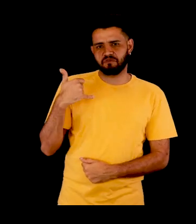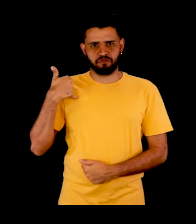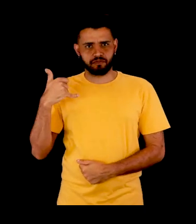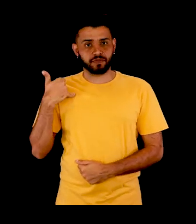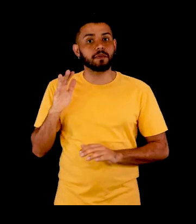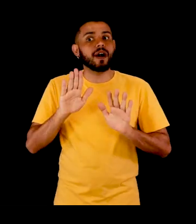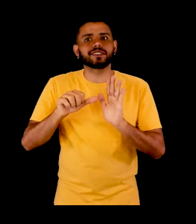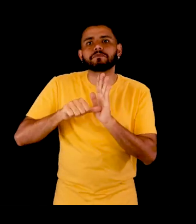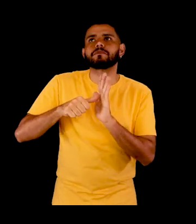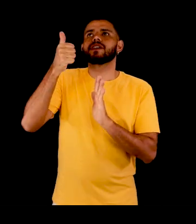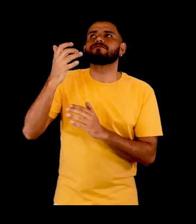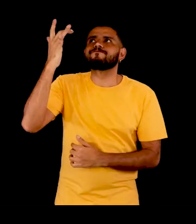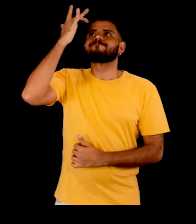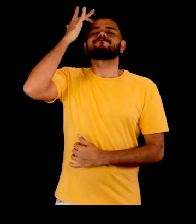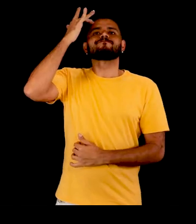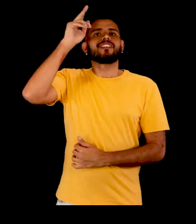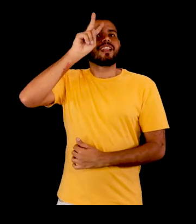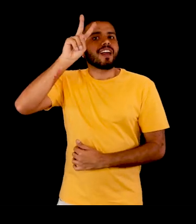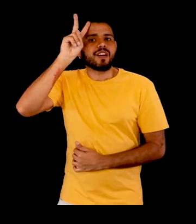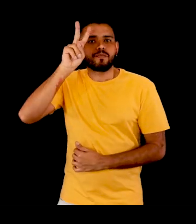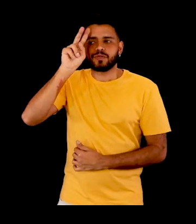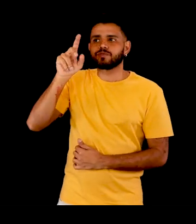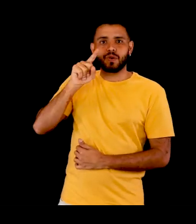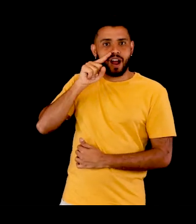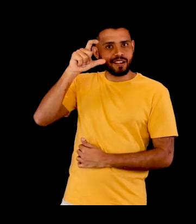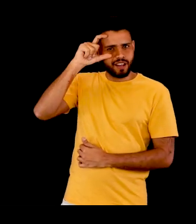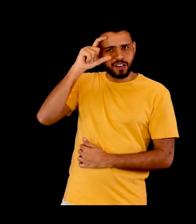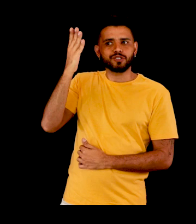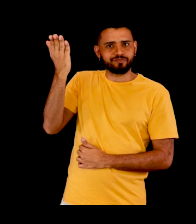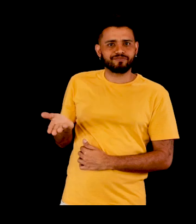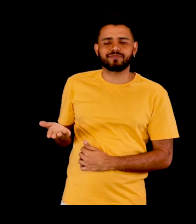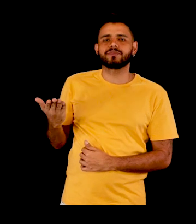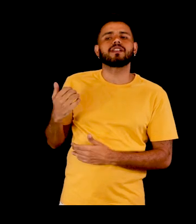Mas é a primeira lembrança que tenho dele me levando a um lugar